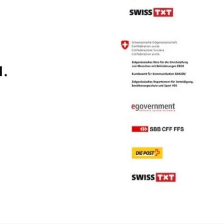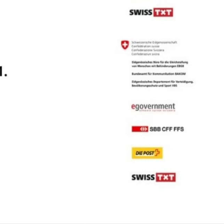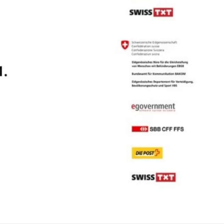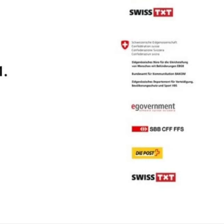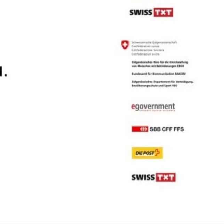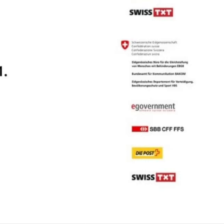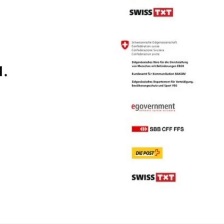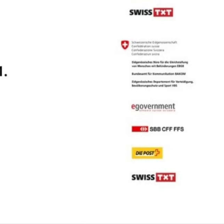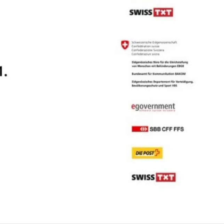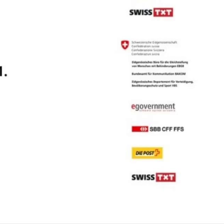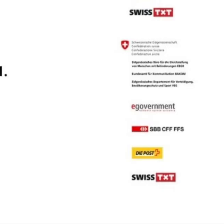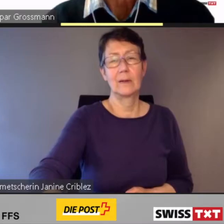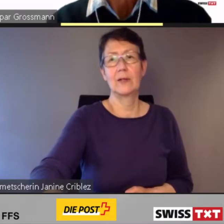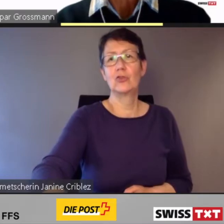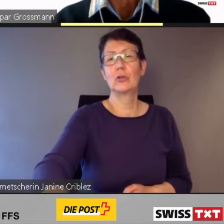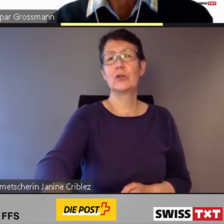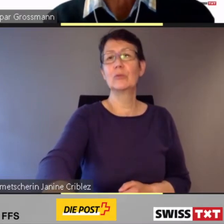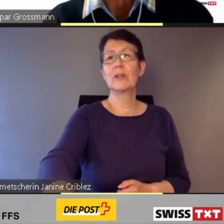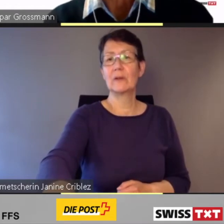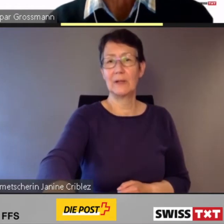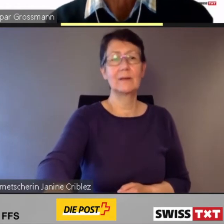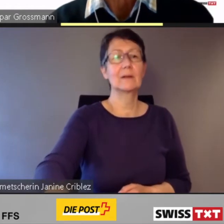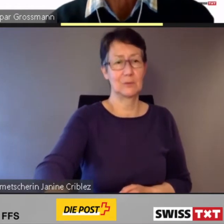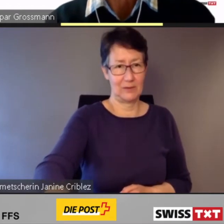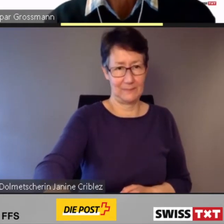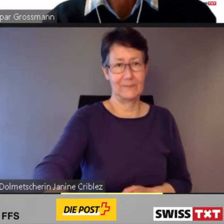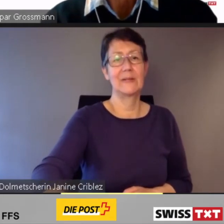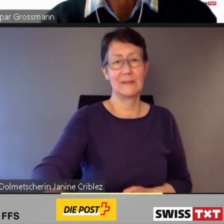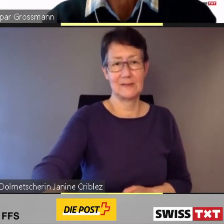Danke.